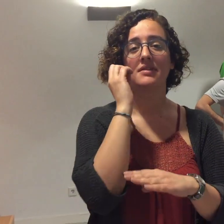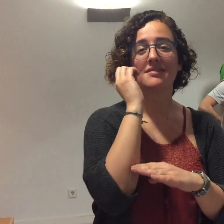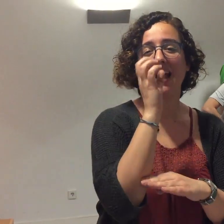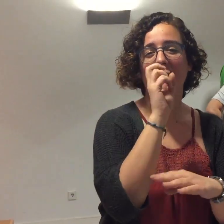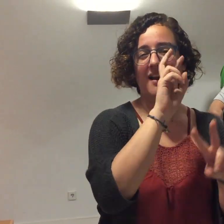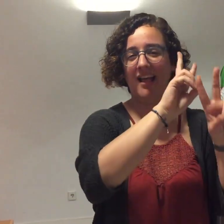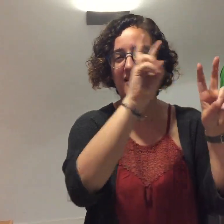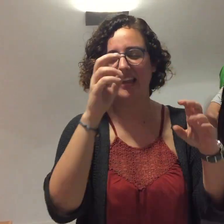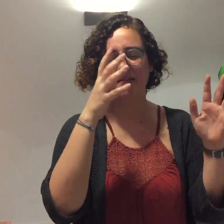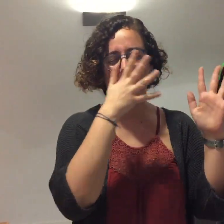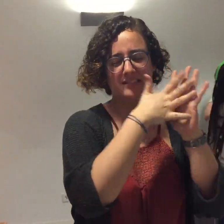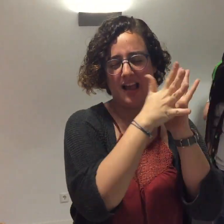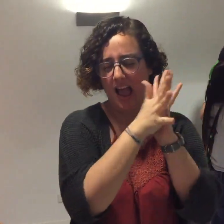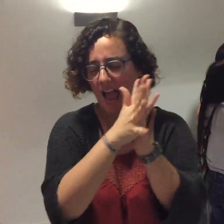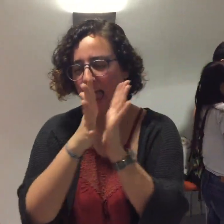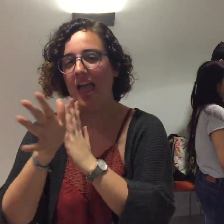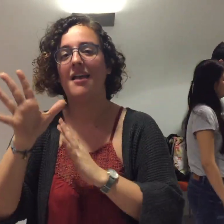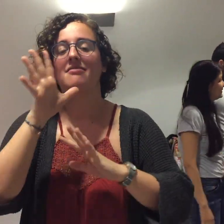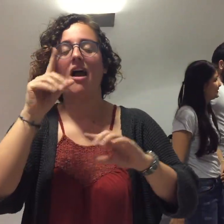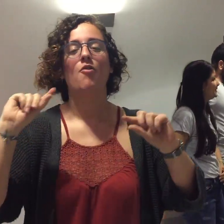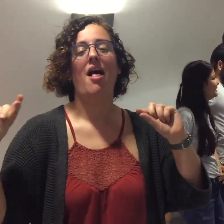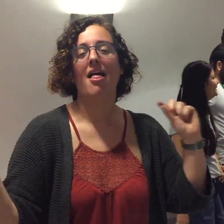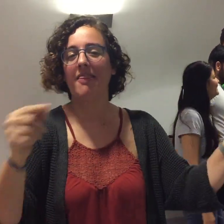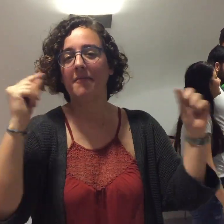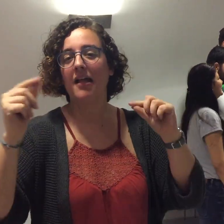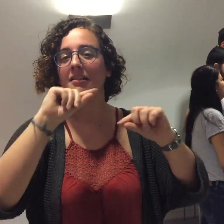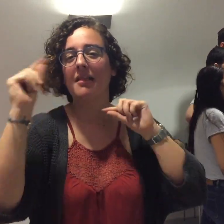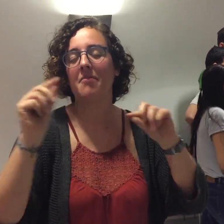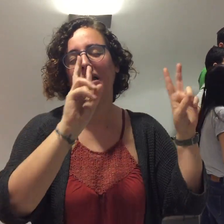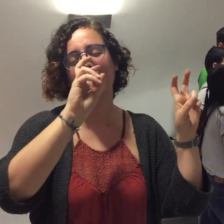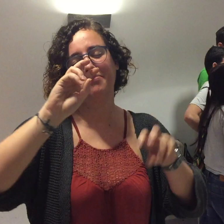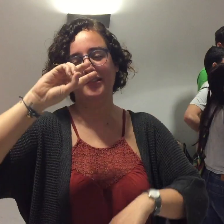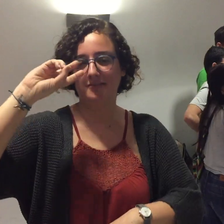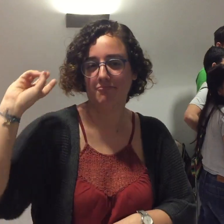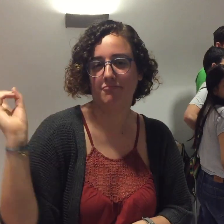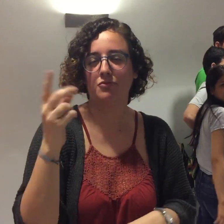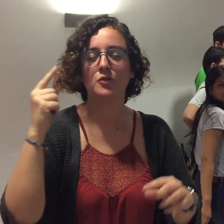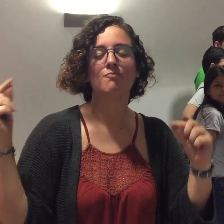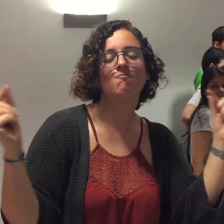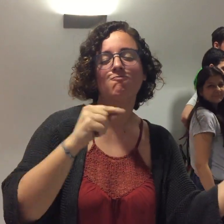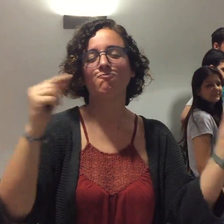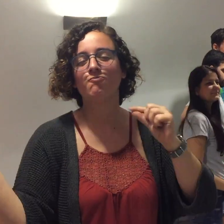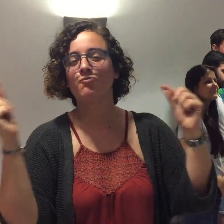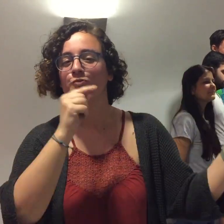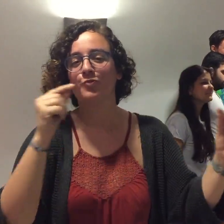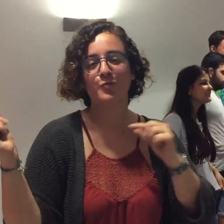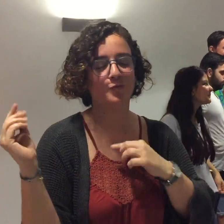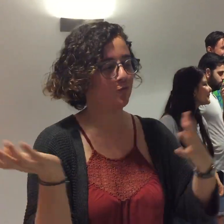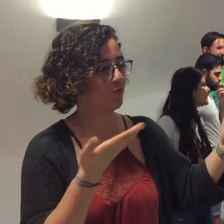Tras abordar muchos temas en la charla impartida, ahora haremos un debate sobre temas varios.